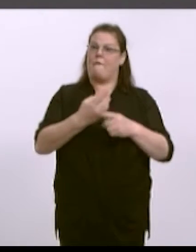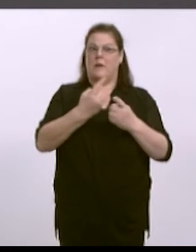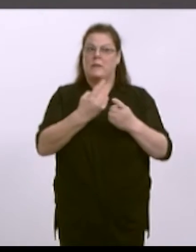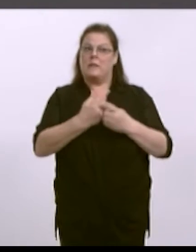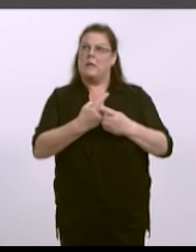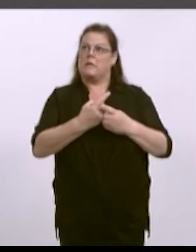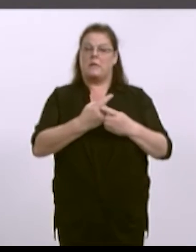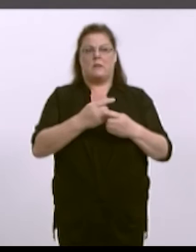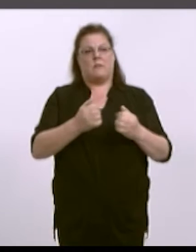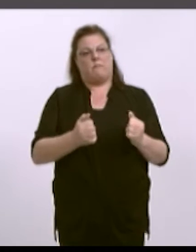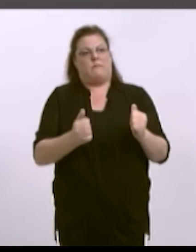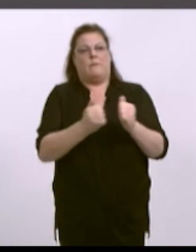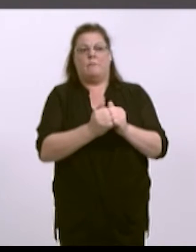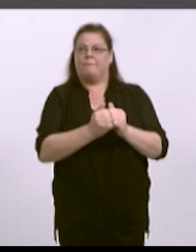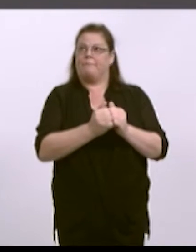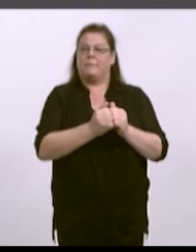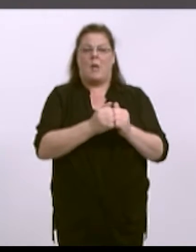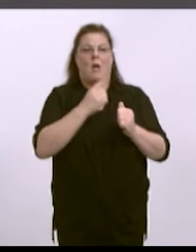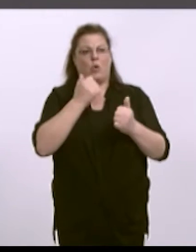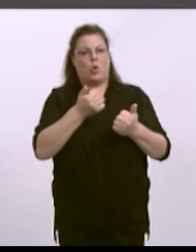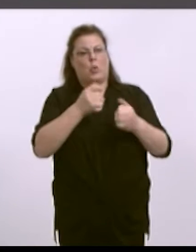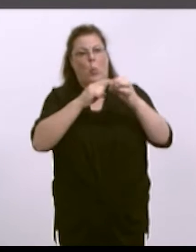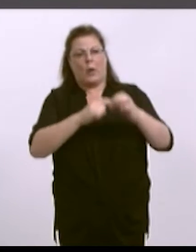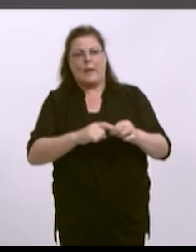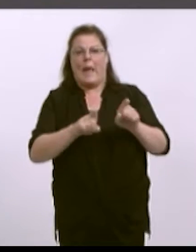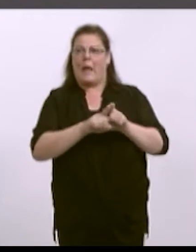primary care facilities that are fit for purpose and that meet demand. Cwm Taf university health